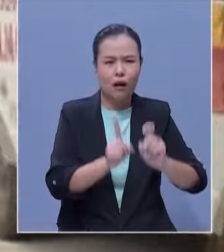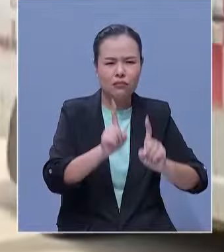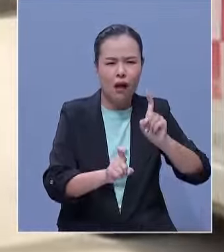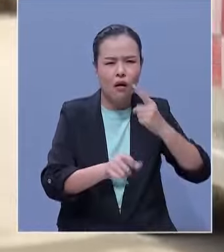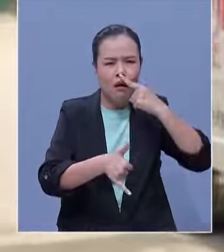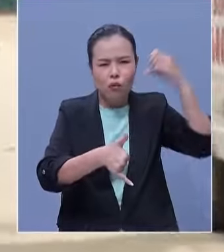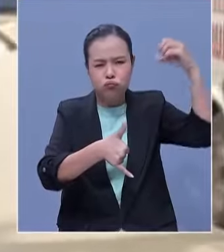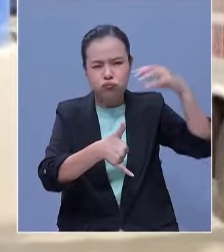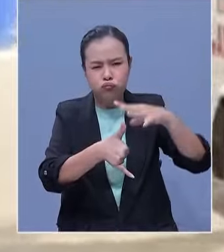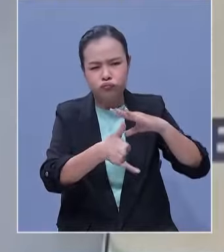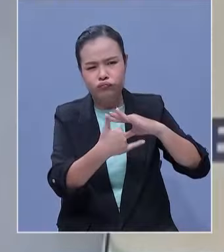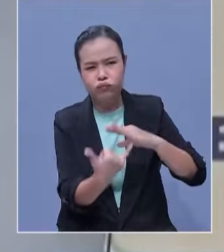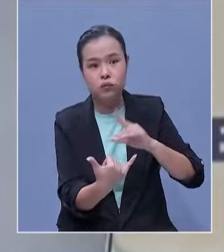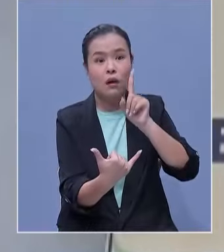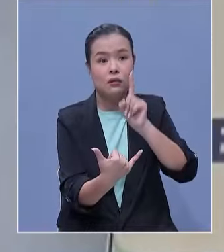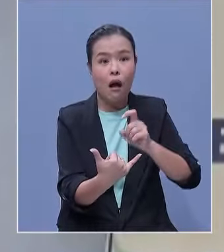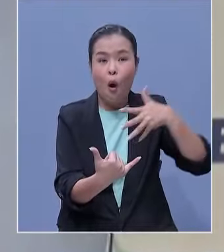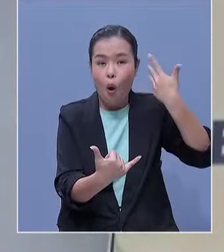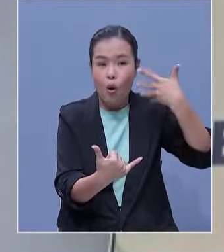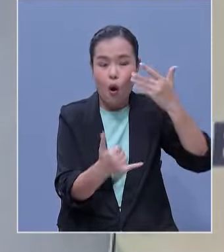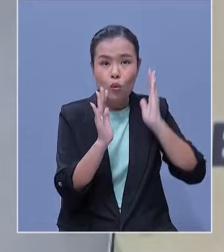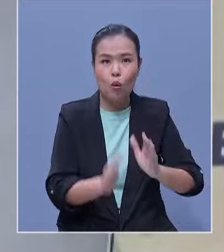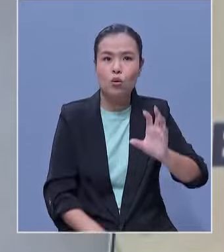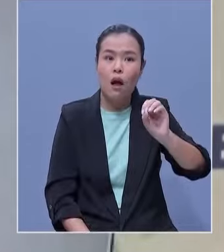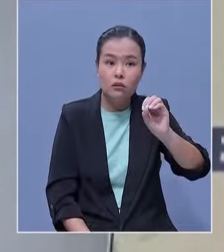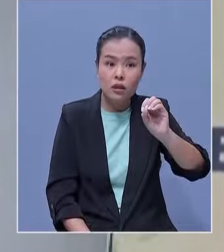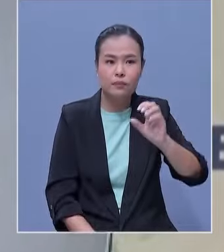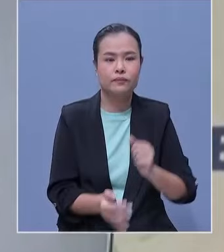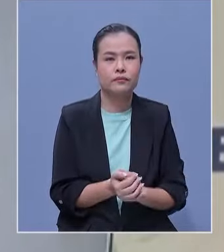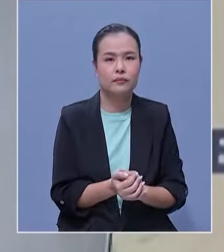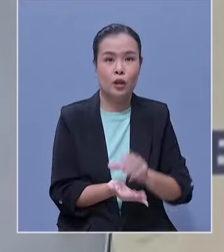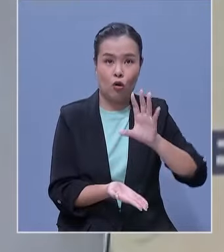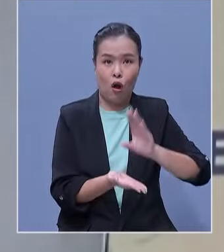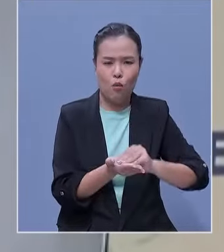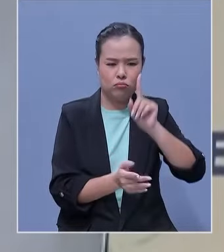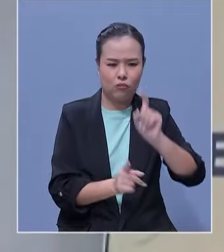พื้นที่ต่างๆของประเทศอินเดียแล้วกว่า 50 คนรายงานผู้เสียชีวิตที่เพิ่มขึ้นนี้มี